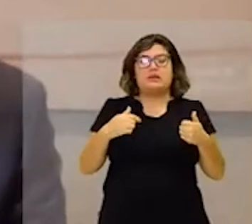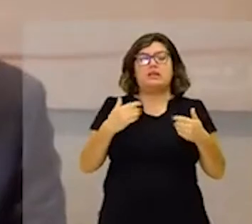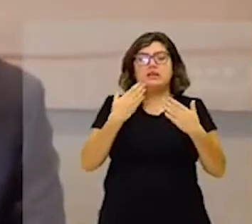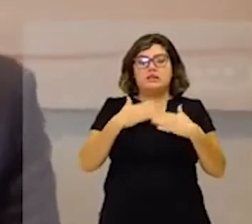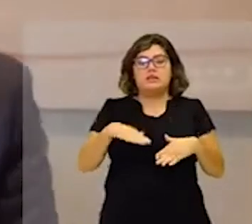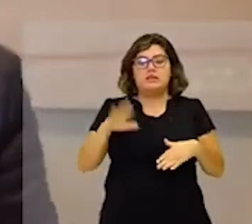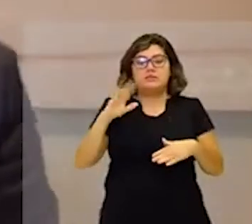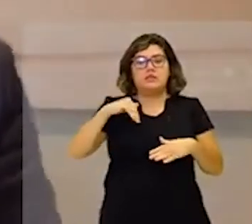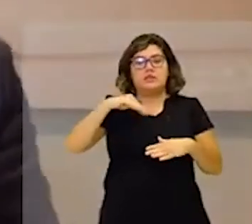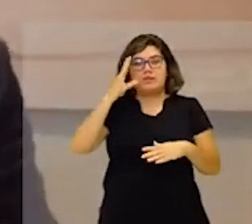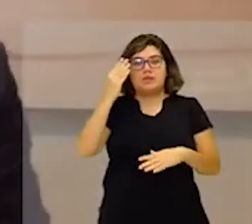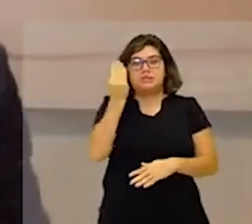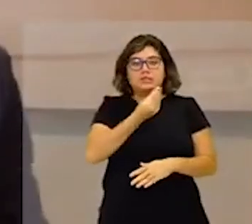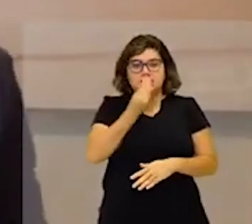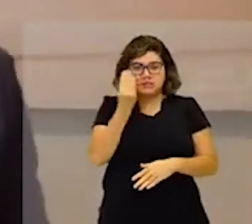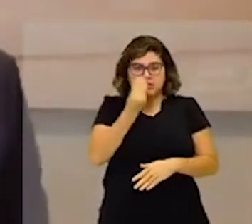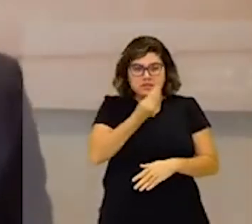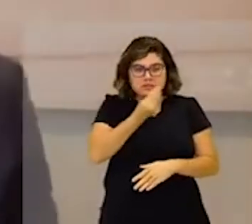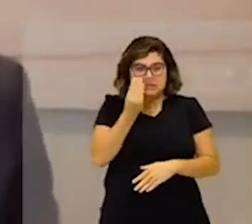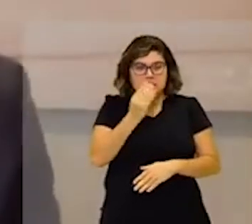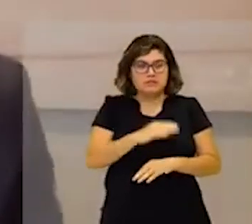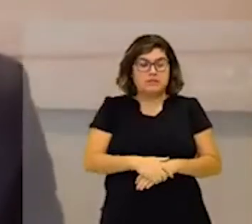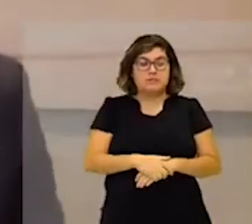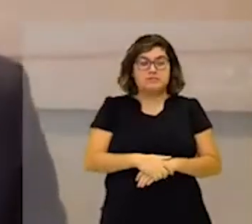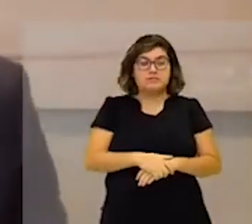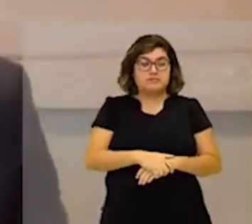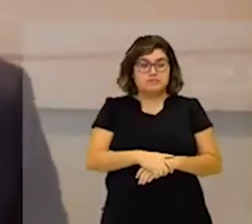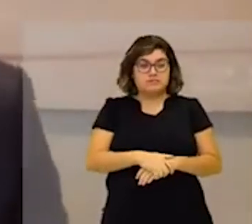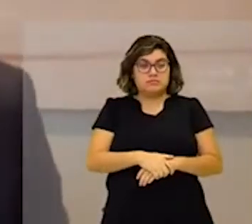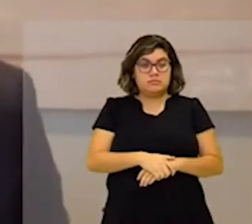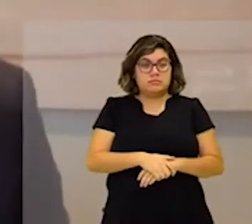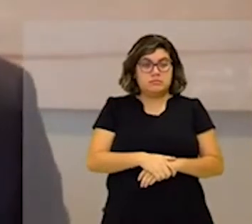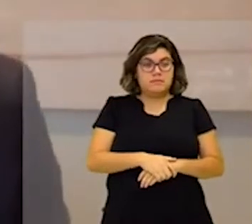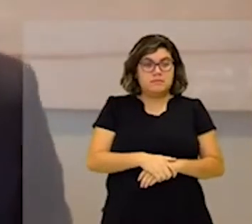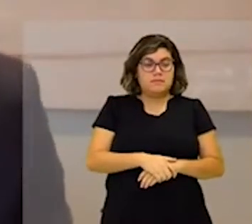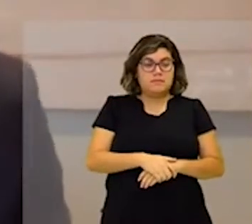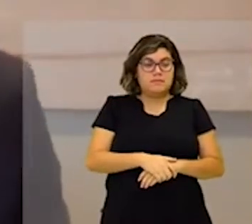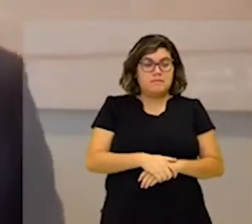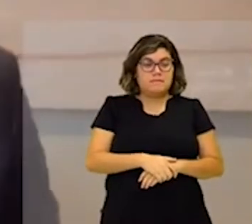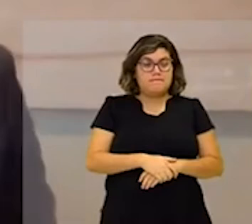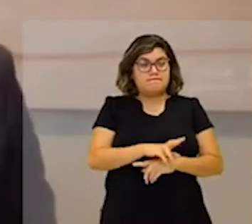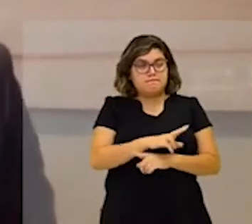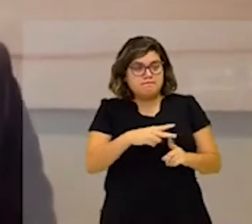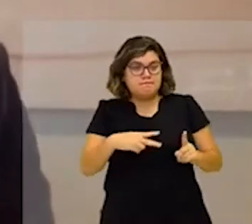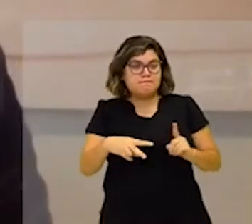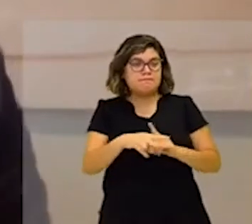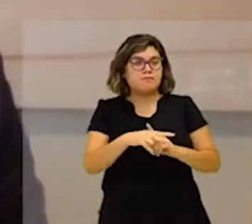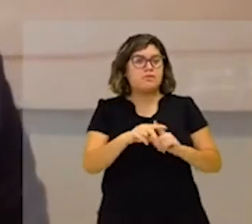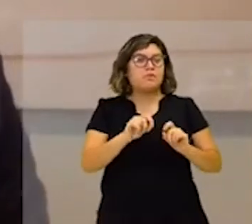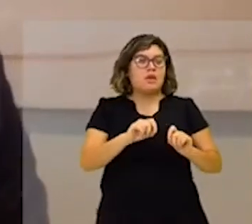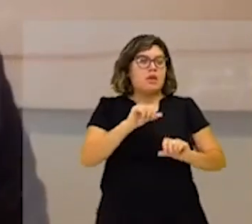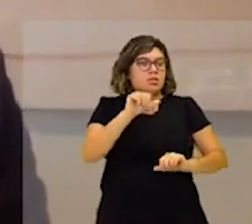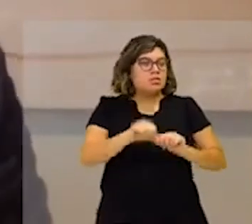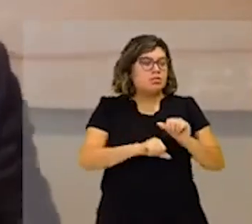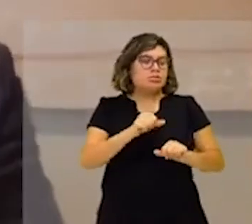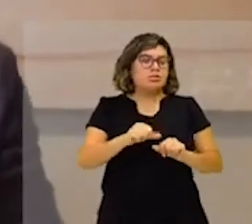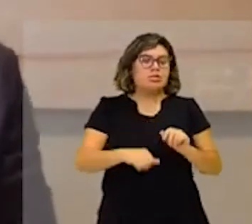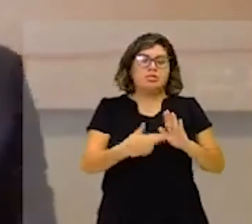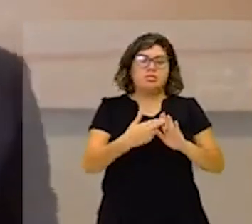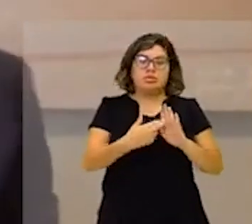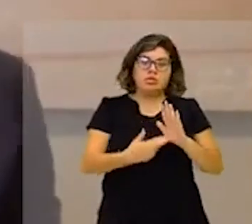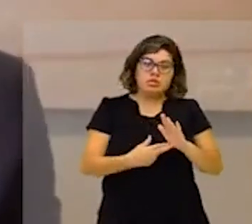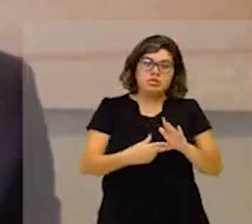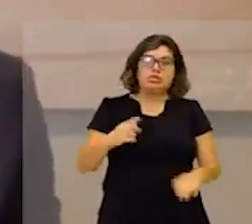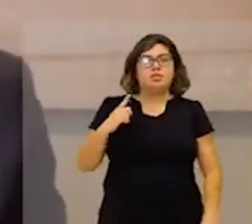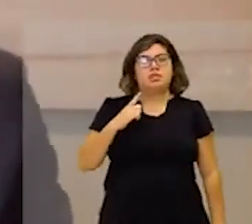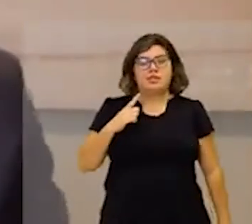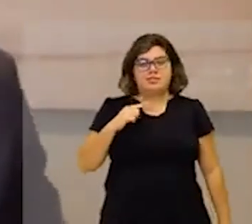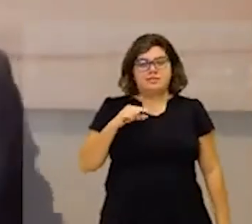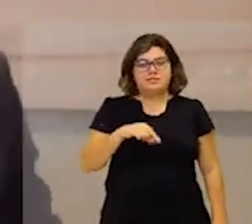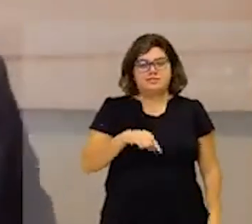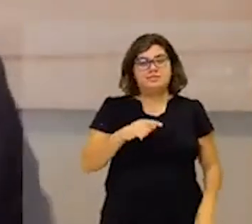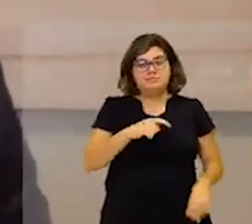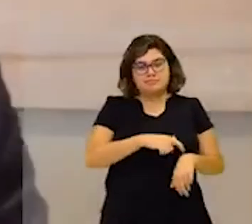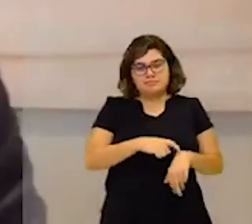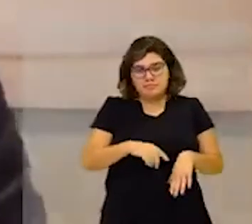é usada do ponto de vista portanto de alterações normativas nós temos isso pra finalizar embora